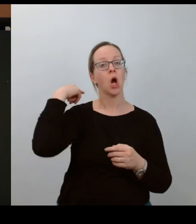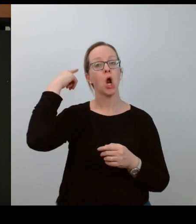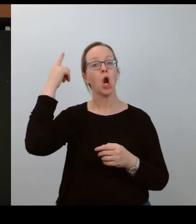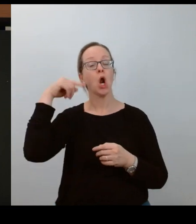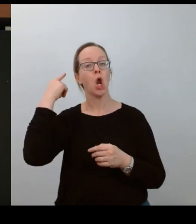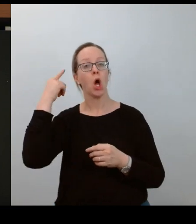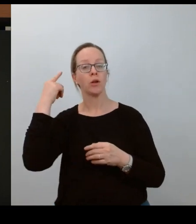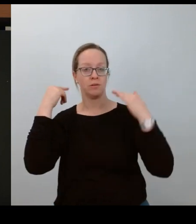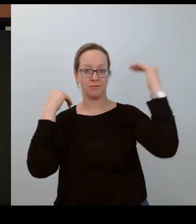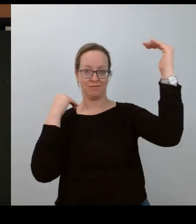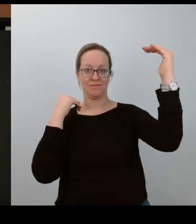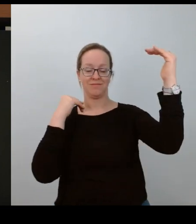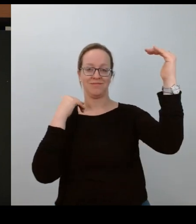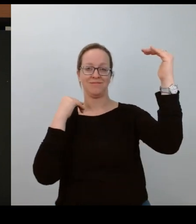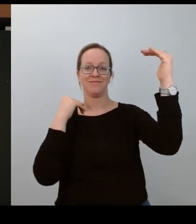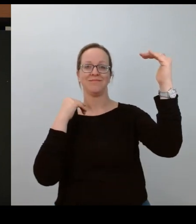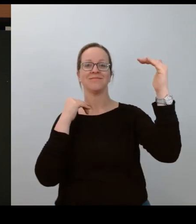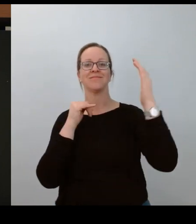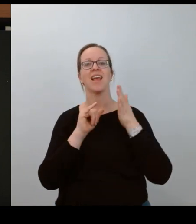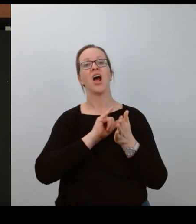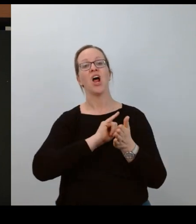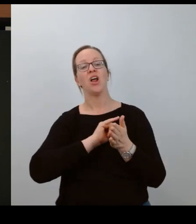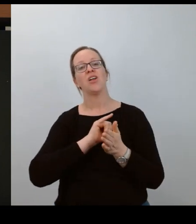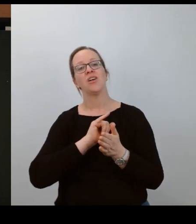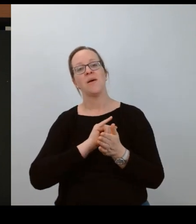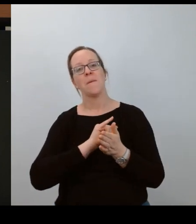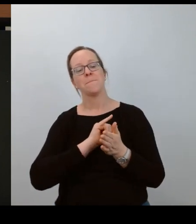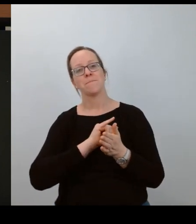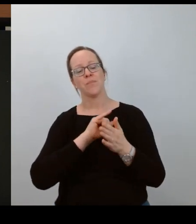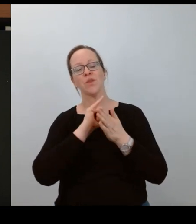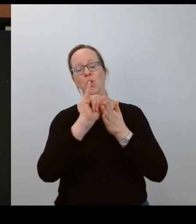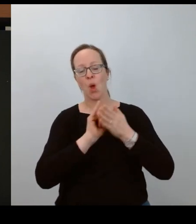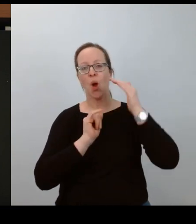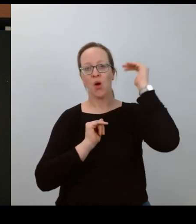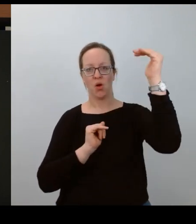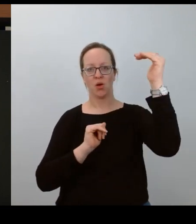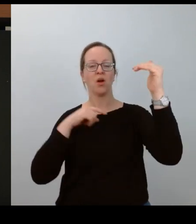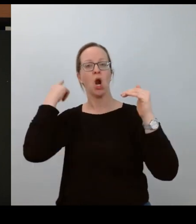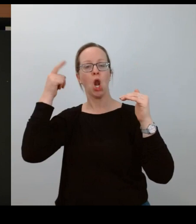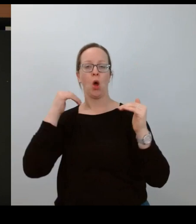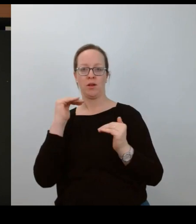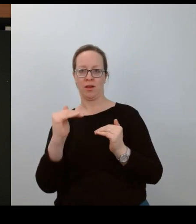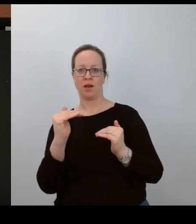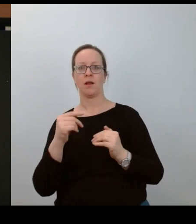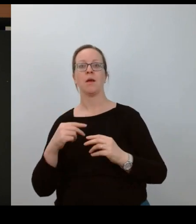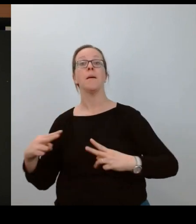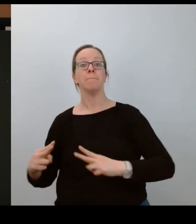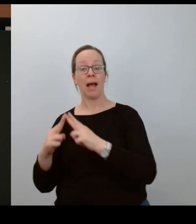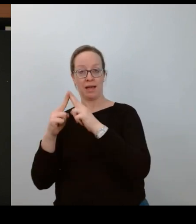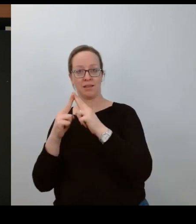Seine kreative Energie kennt keine Grenzen. Ich muss nicht betonen, wie wichtig Kultur und Kreativität für Berlin sind.